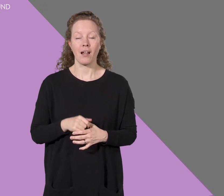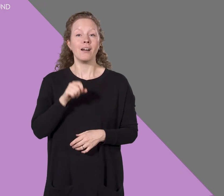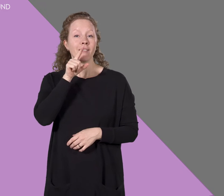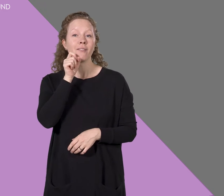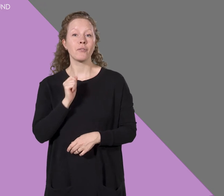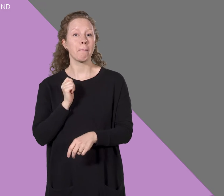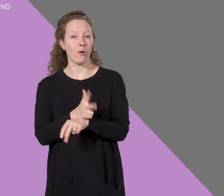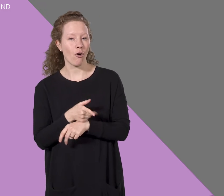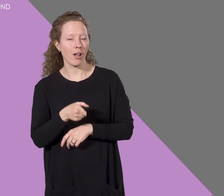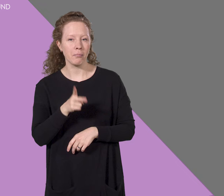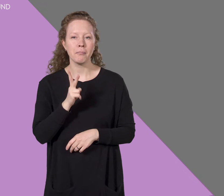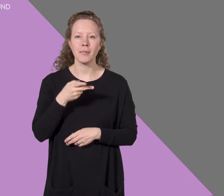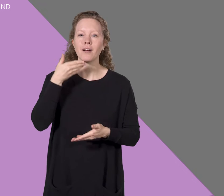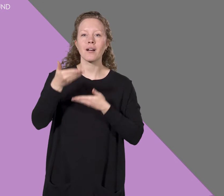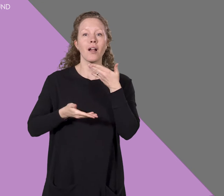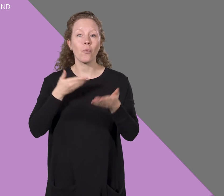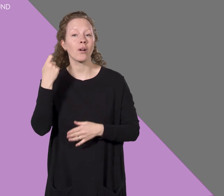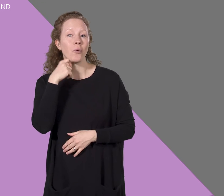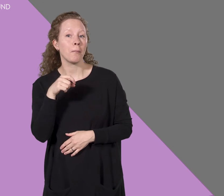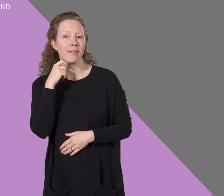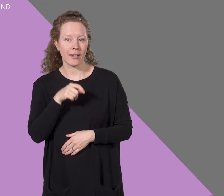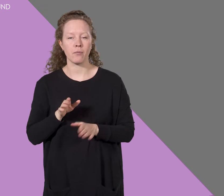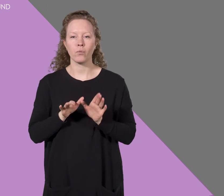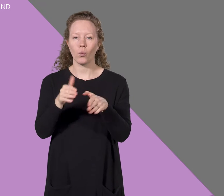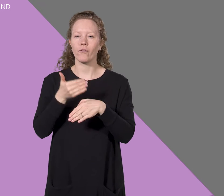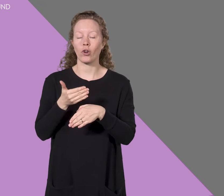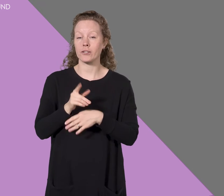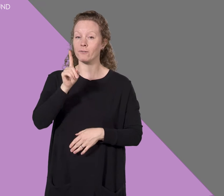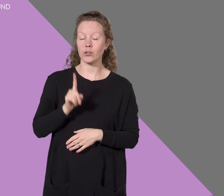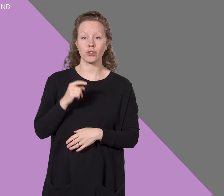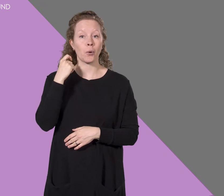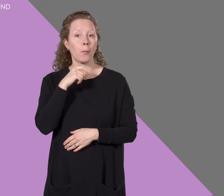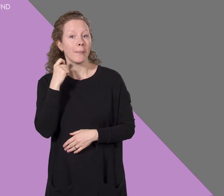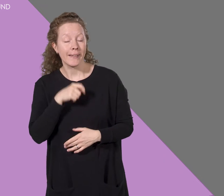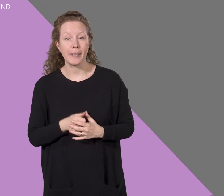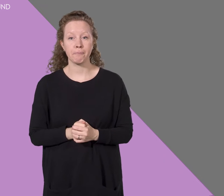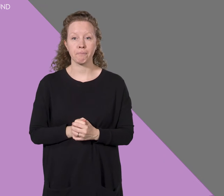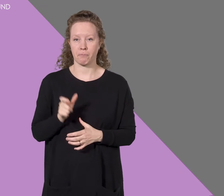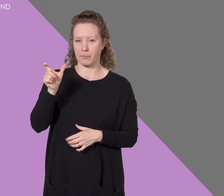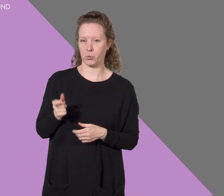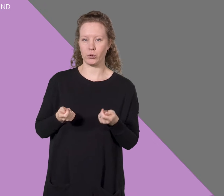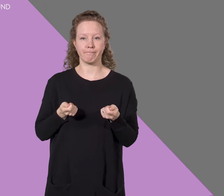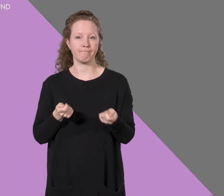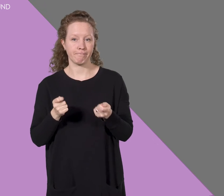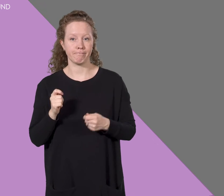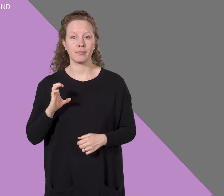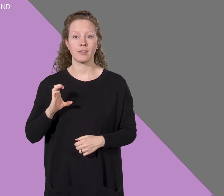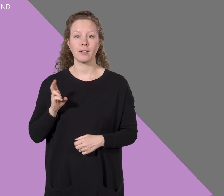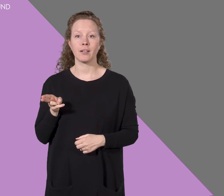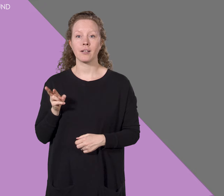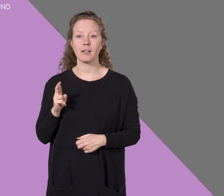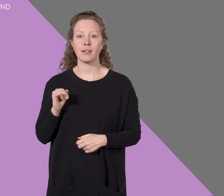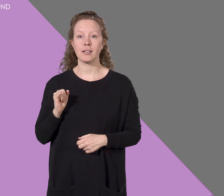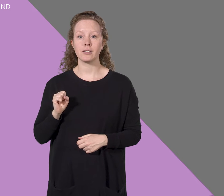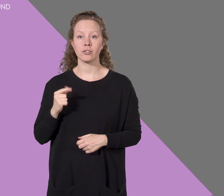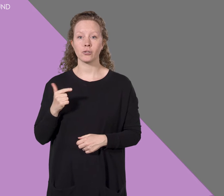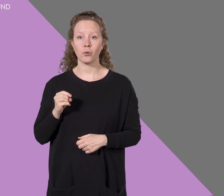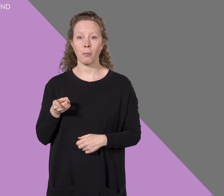Näkterbaren är en karaokekomedi som regisseras av Christopher Strandberg -